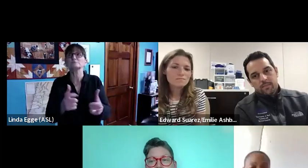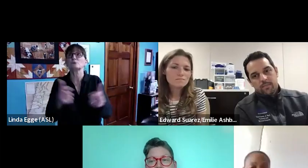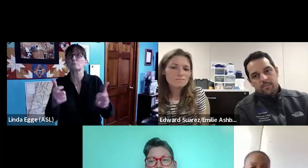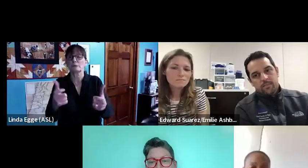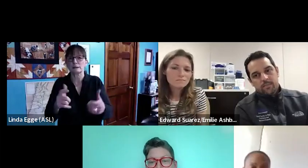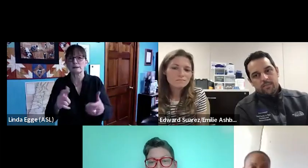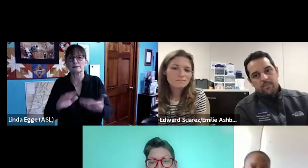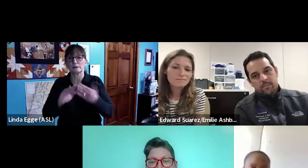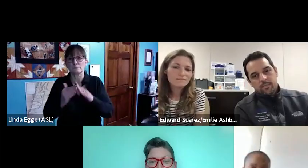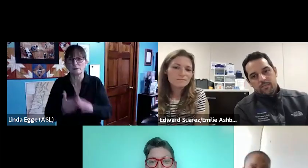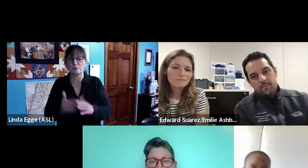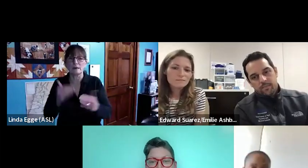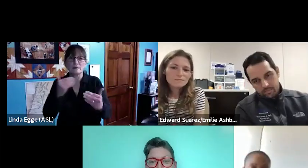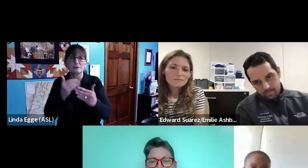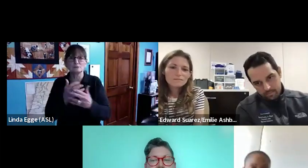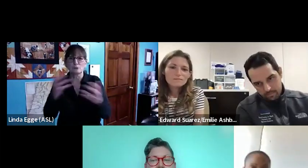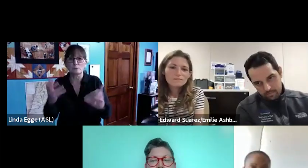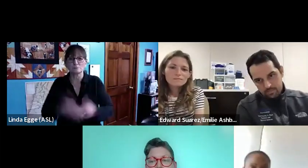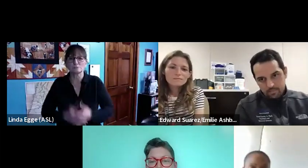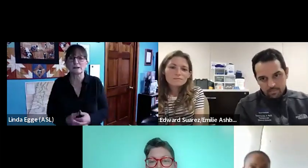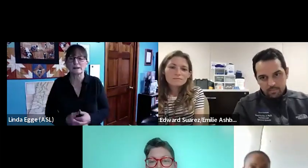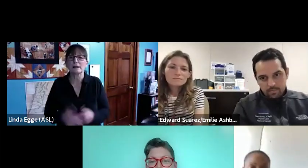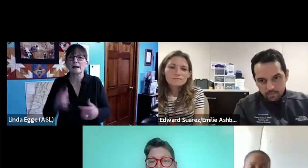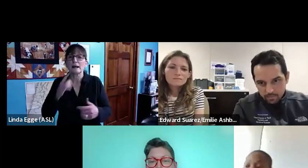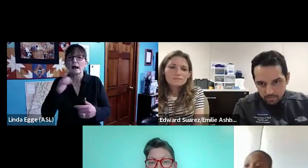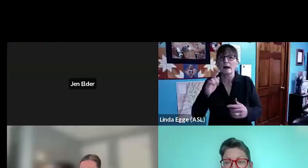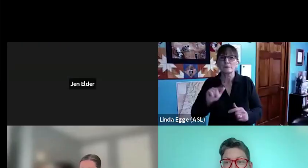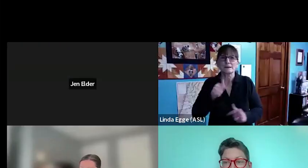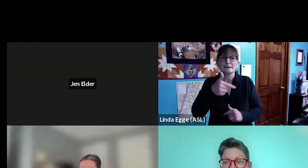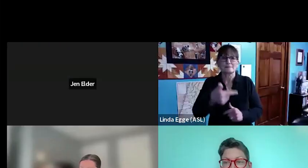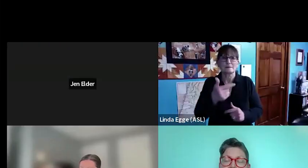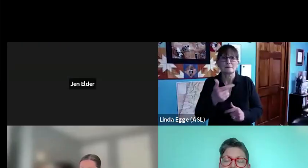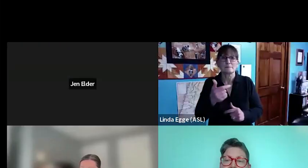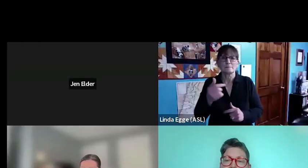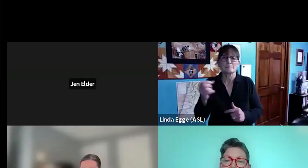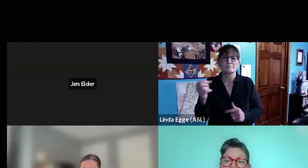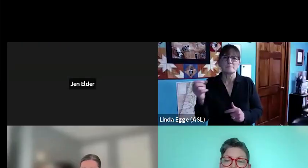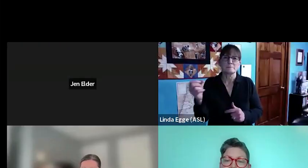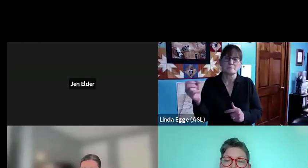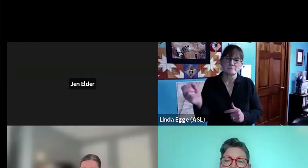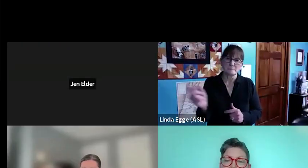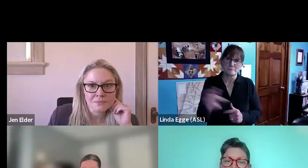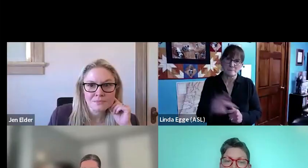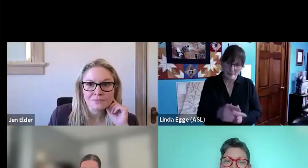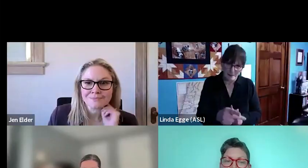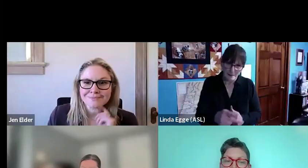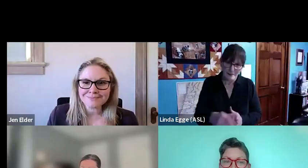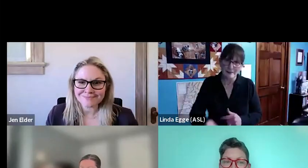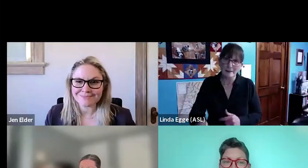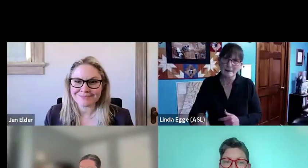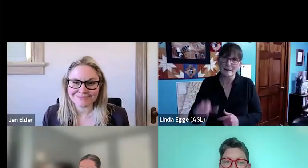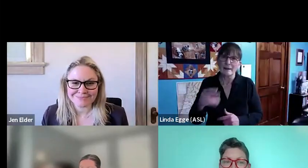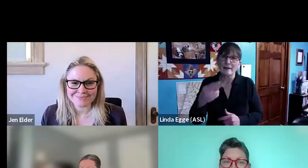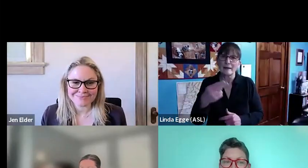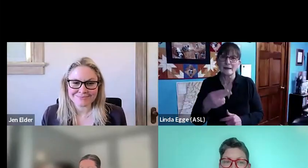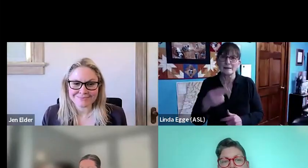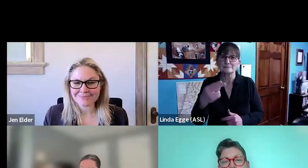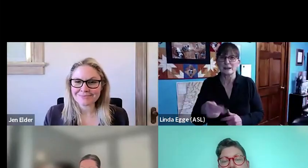por favor contacta a tu enlace del TA Center o tu programa local de SOAR si tienes uno. Si no, estamos aquí para ayudarte también.